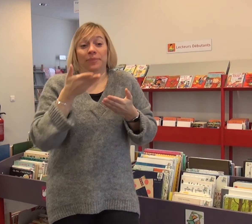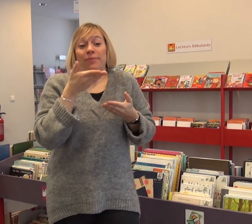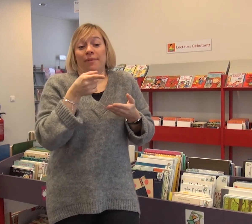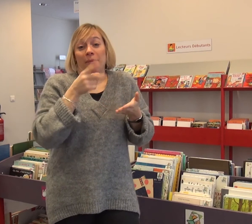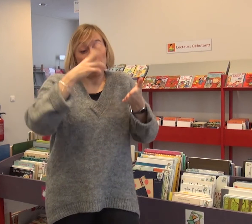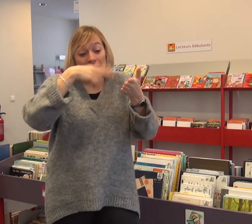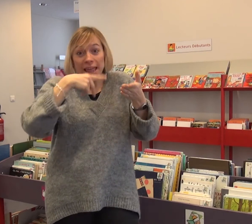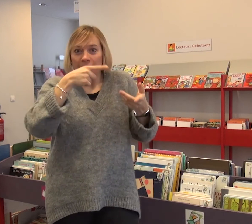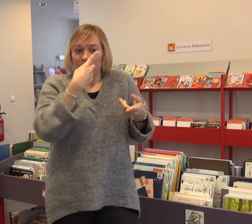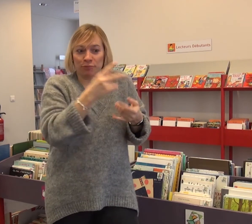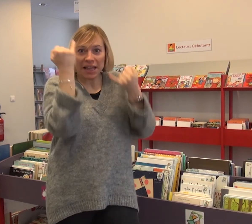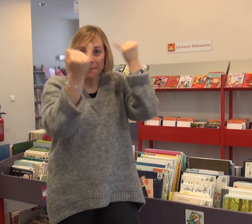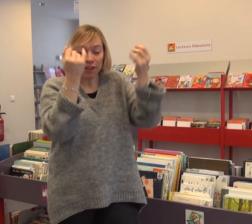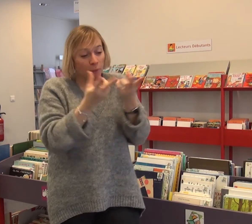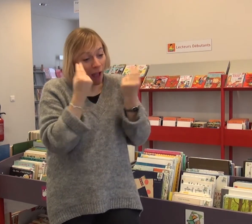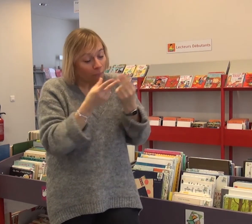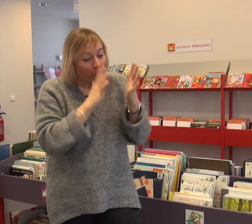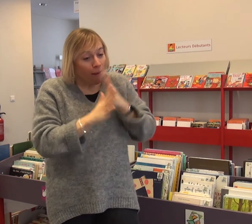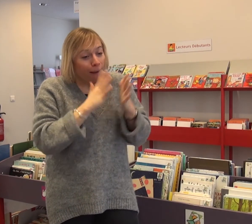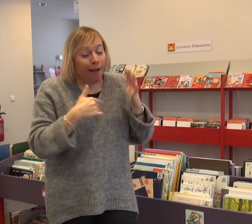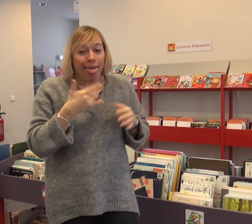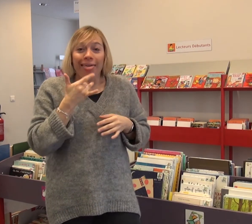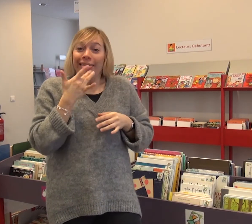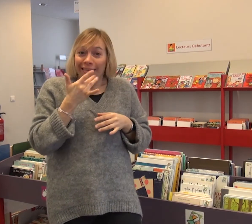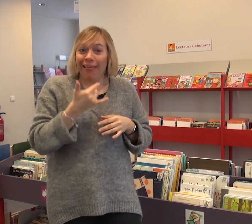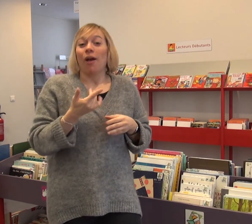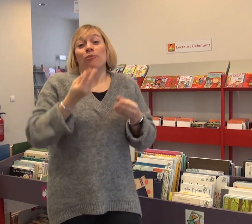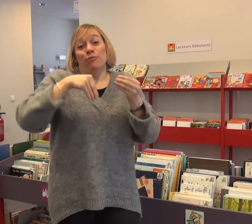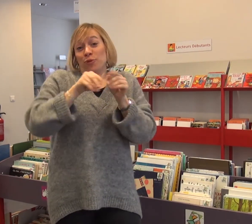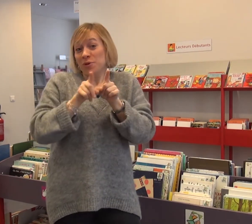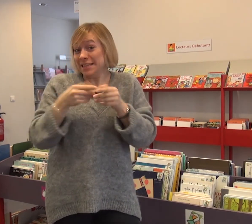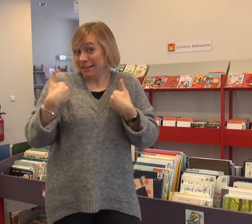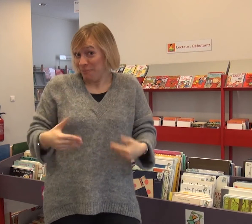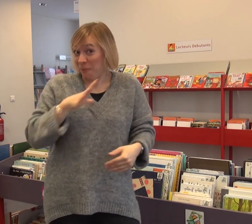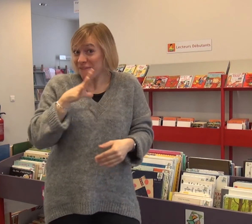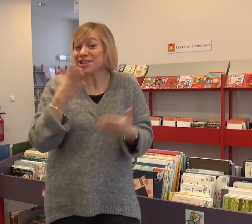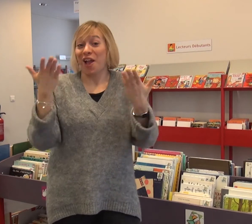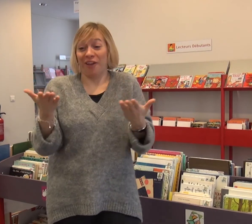Avec ces albums sans texte, elle m’a raconté plein d’histoires avec beaucoup d’imagination. C’est surprenant ! En aussi, moi en tant que professeure de LSF.